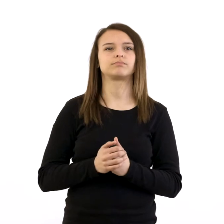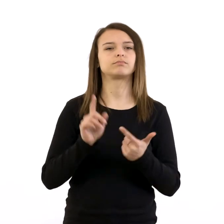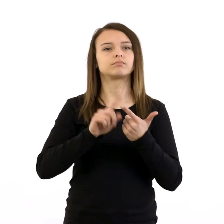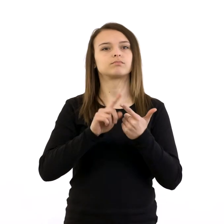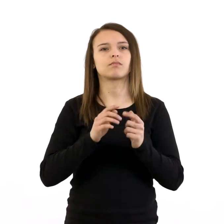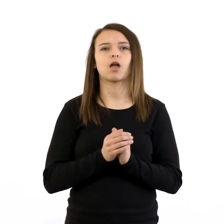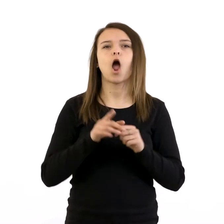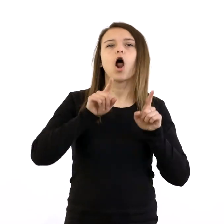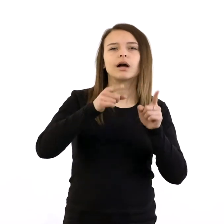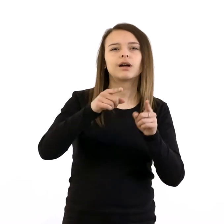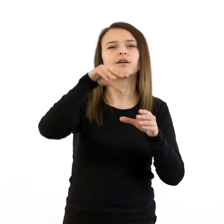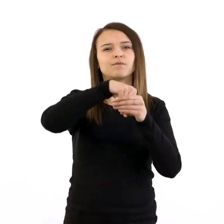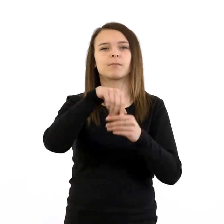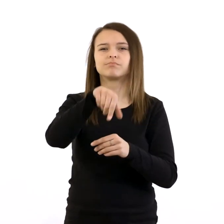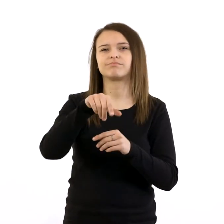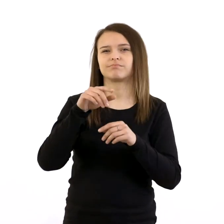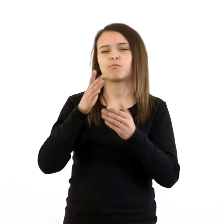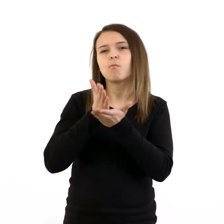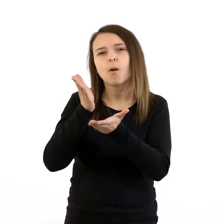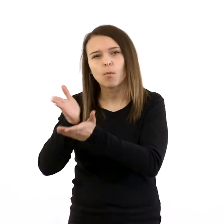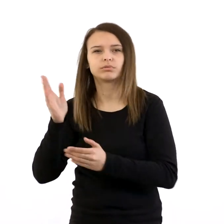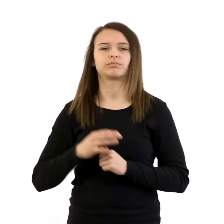działalność charytatywna,